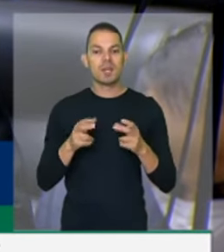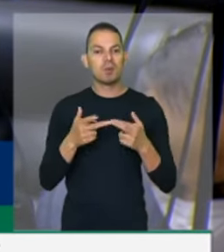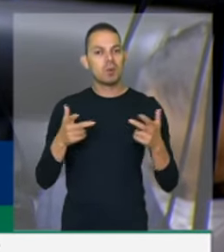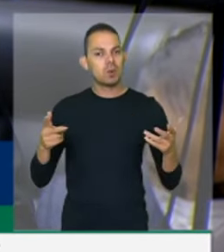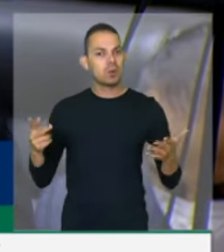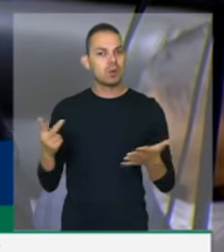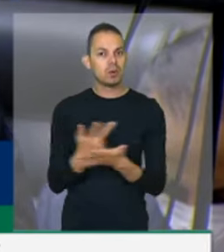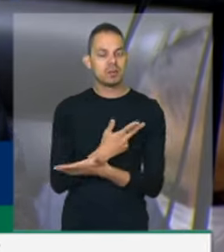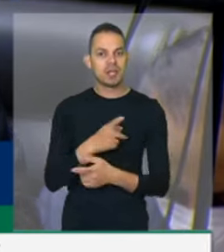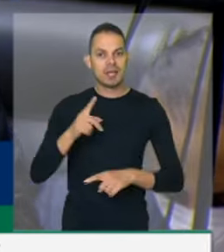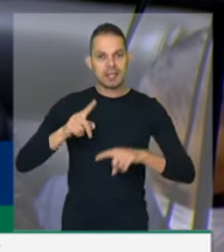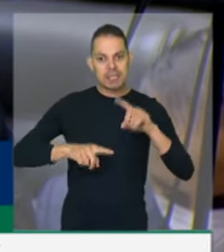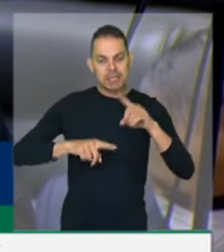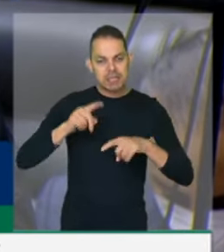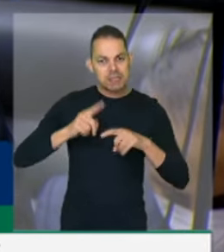QUE SER INCLUÍDO.... PORQUE AQUI EM BRASÍLIA, PARA O